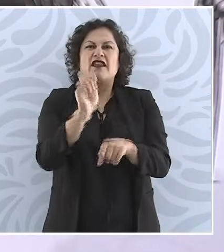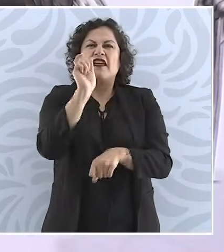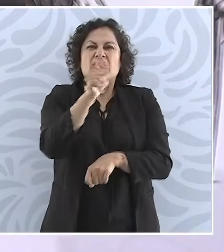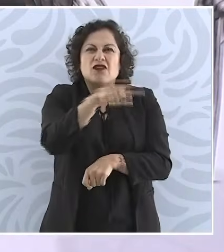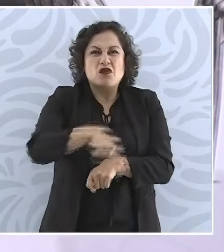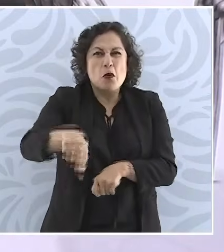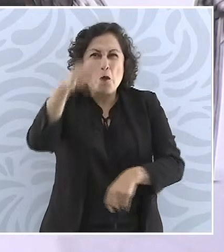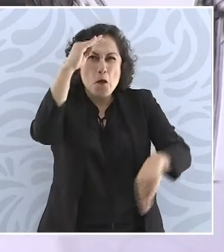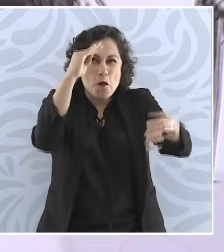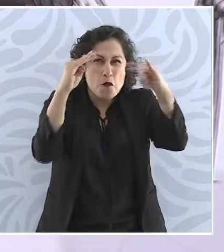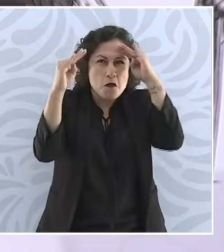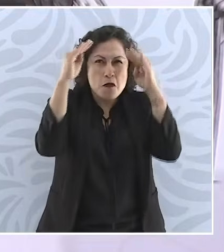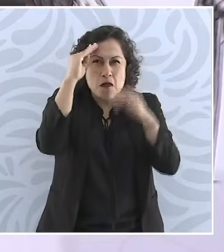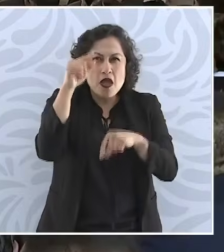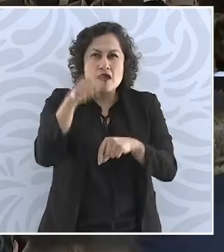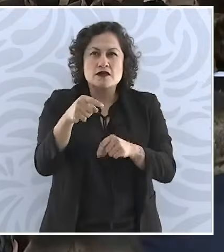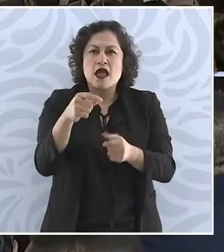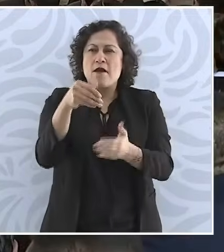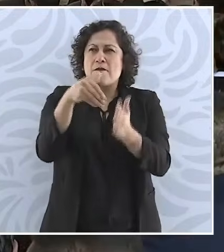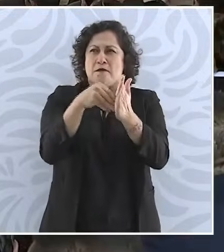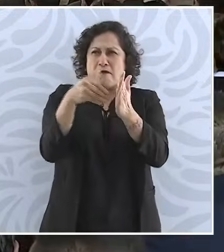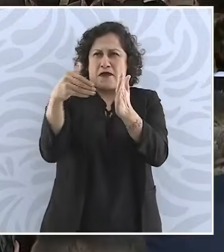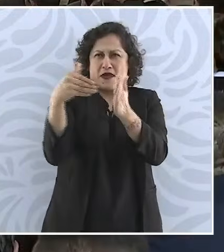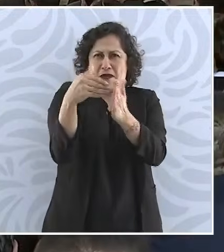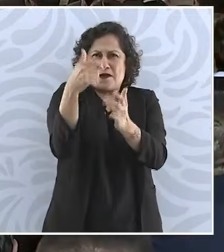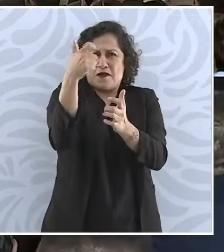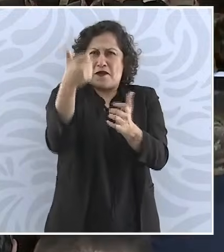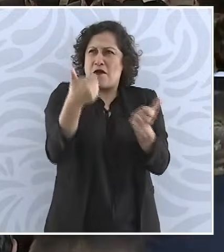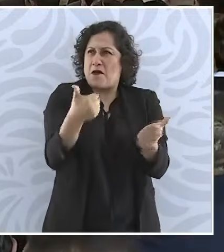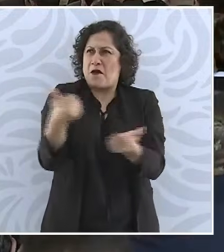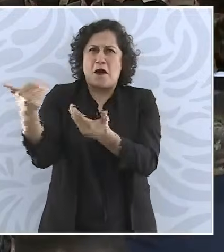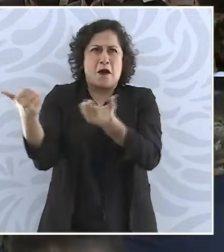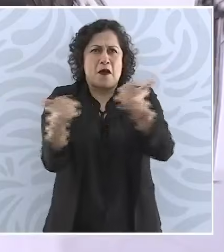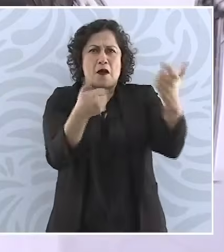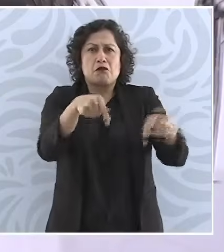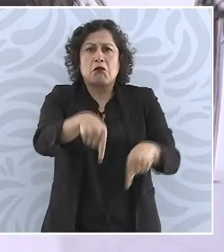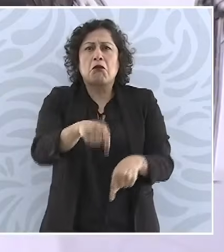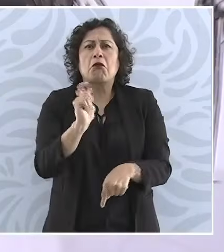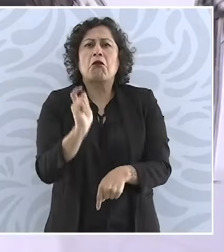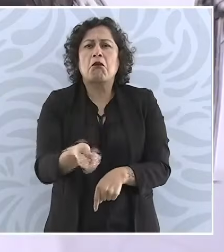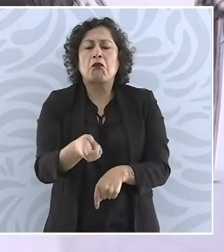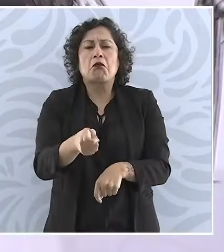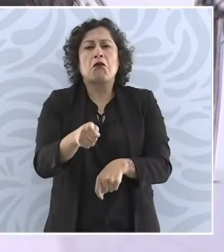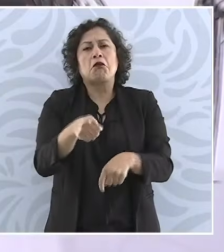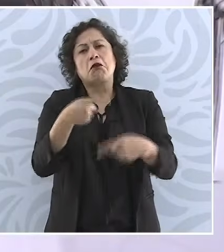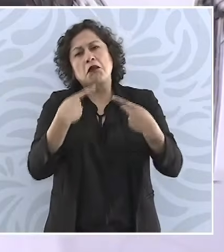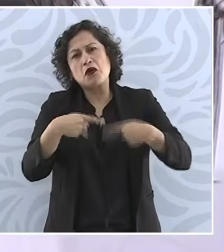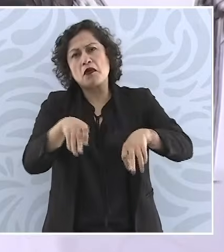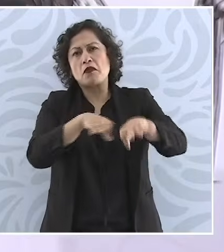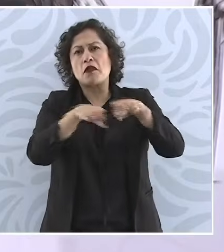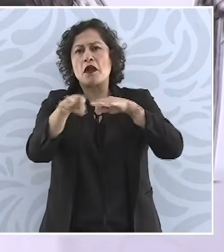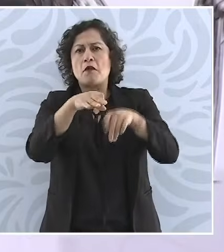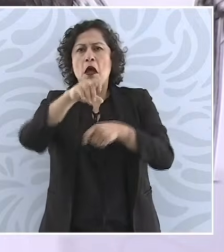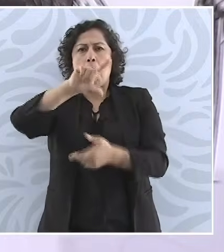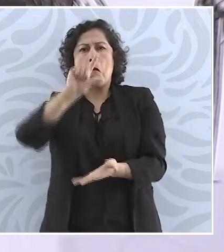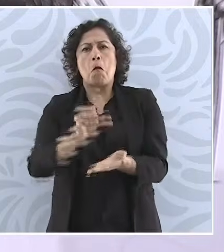pesos que produjo Cerro Azul salarios mezquinos impuestos más mezquinos todavía centenares de